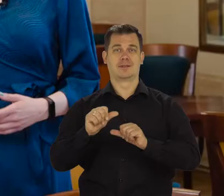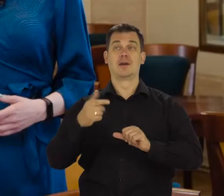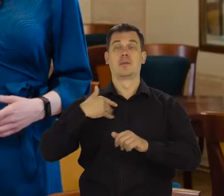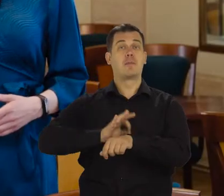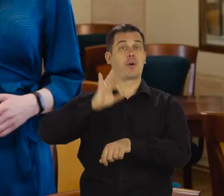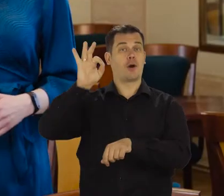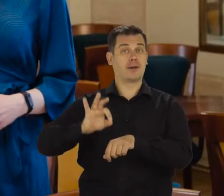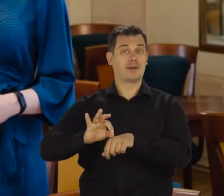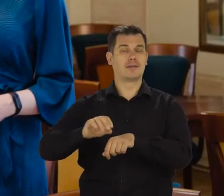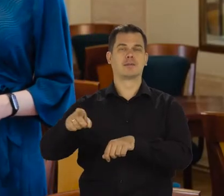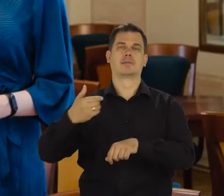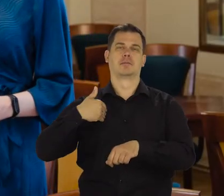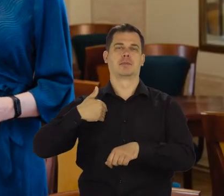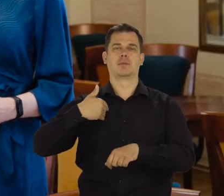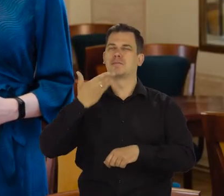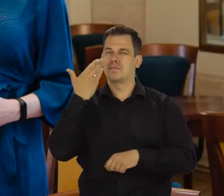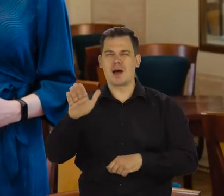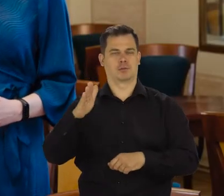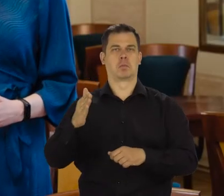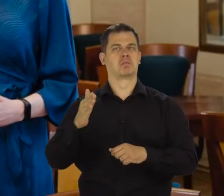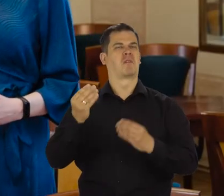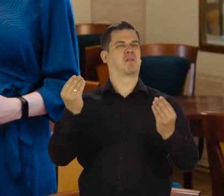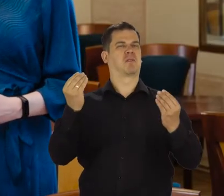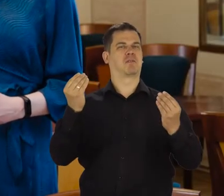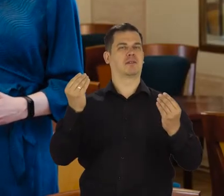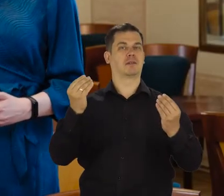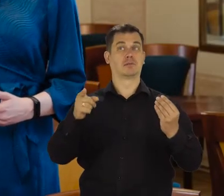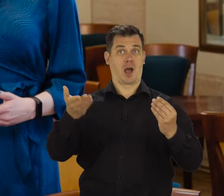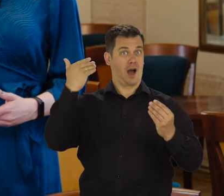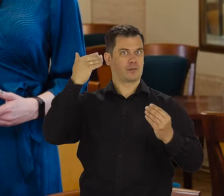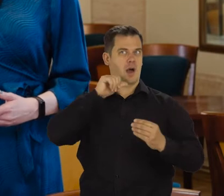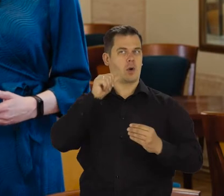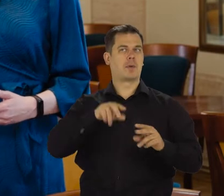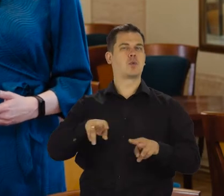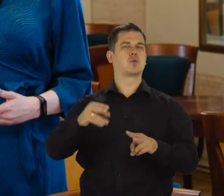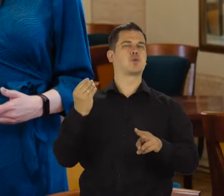Został zaprojektowany przez – bardzo poważane w tamtym czasie w Europie –